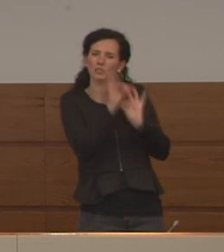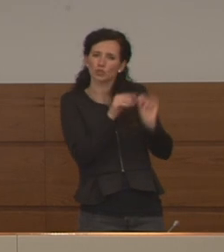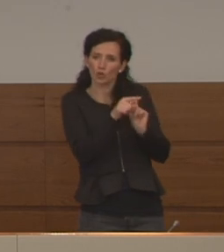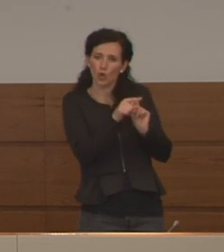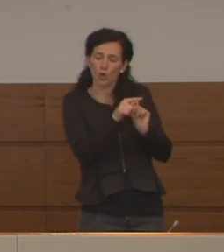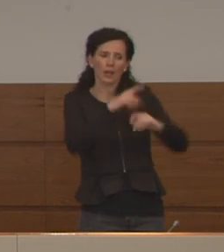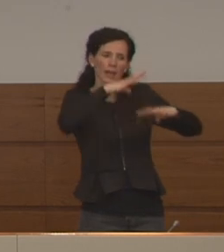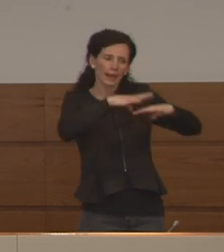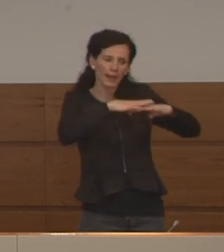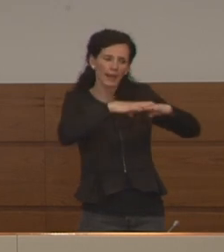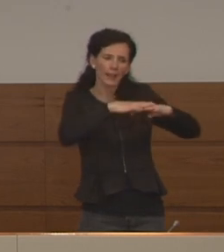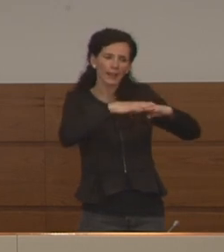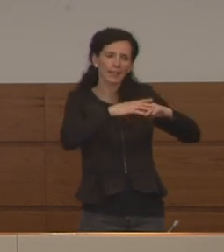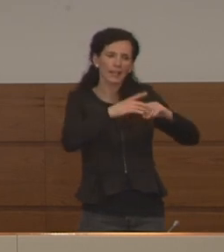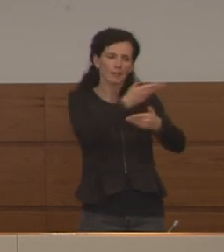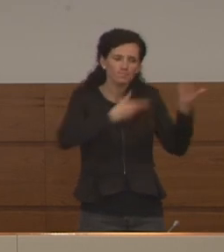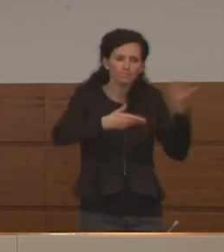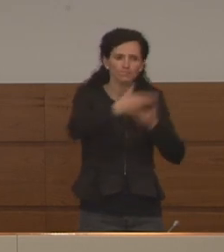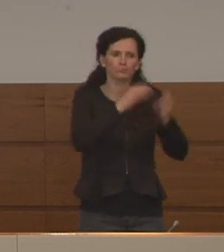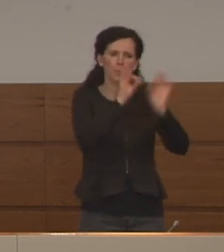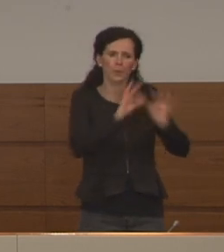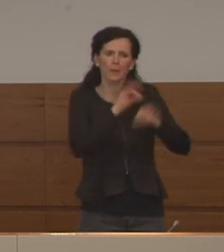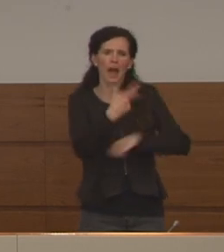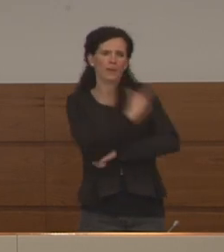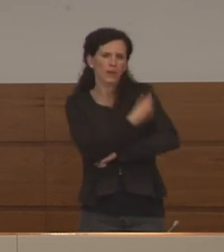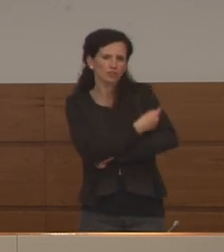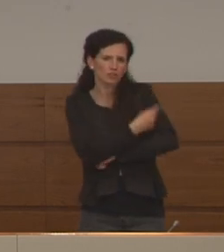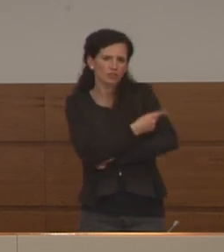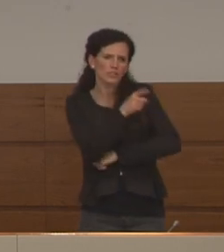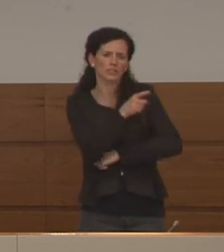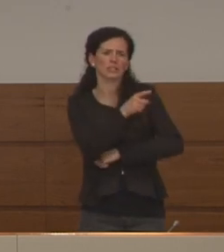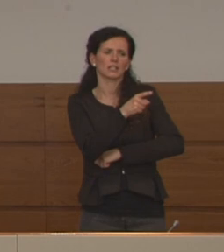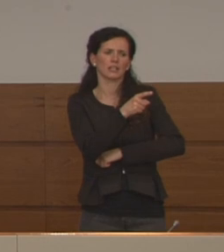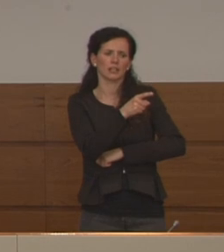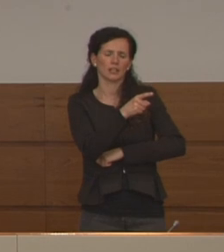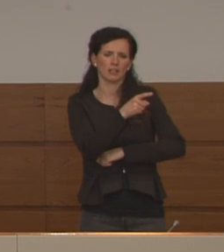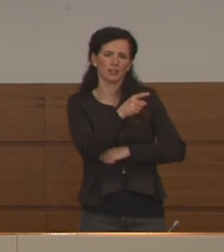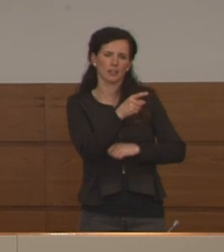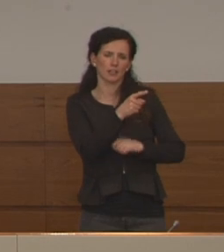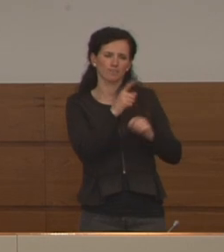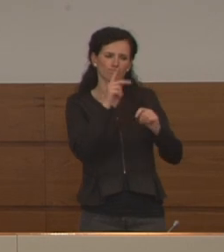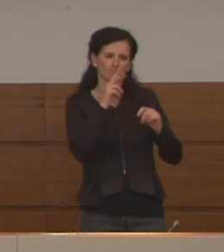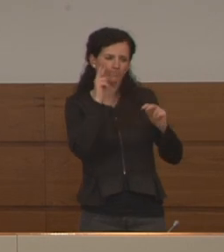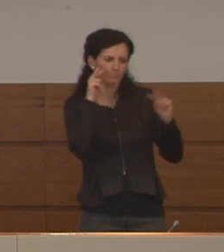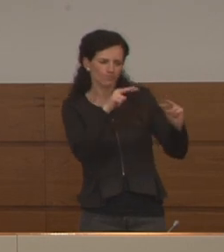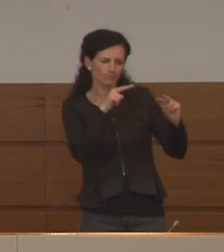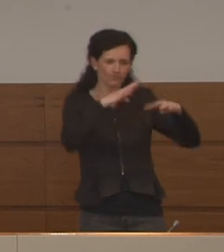di erogare vaccinazioni in maniera molto capillare,